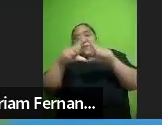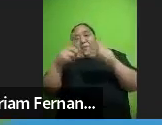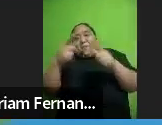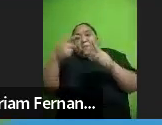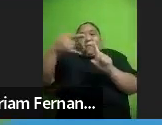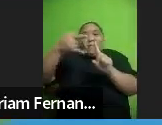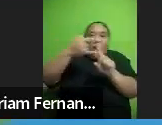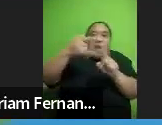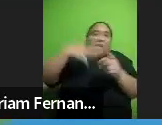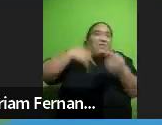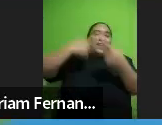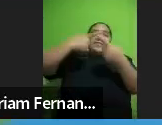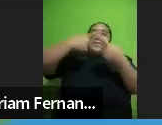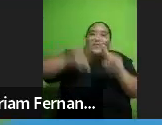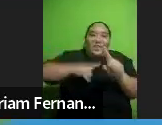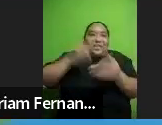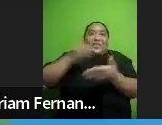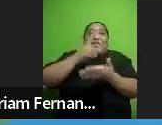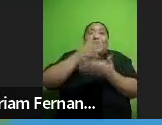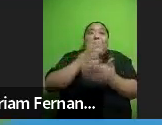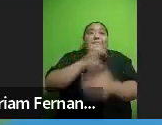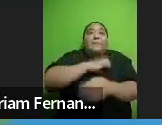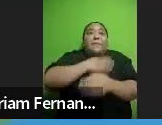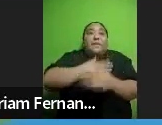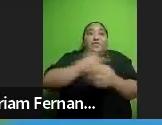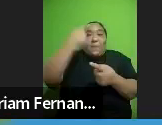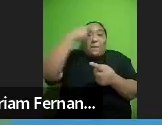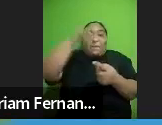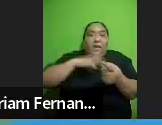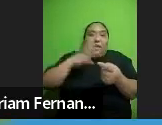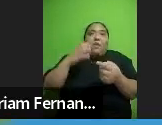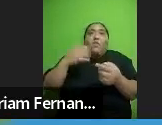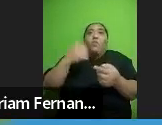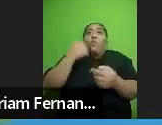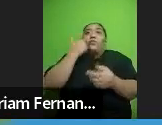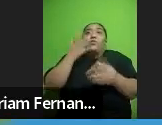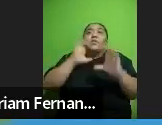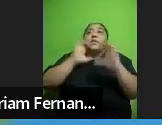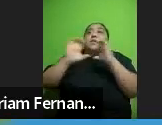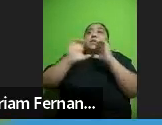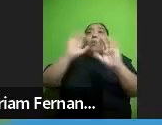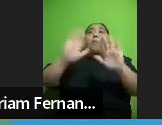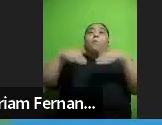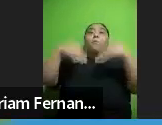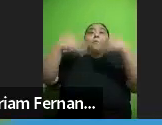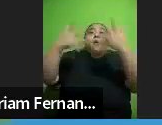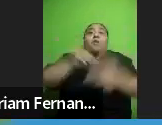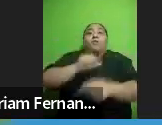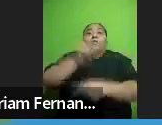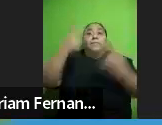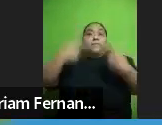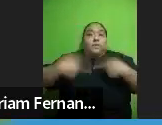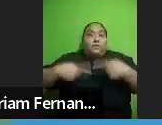cuando lo lo necesita comunicar lo necesita comunicar socialmente lmente Entonces el Entonces el que conoce tomate